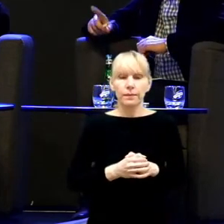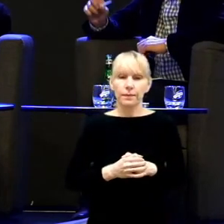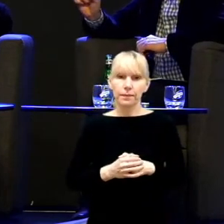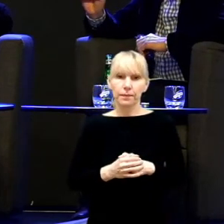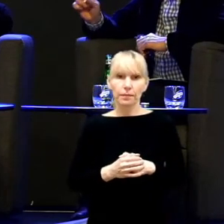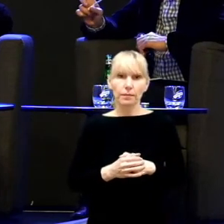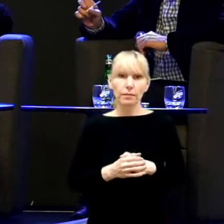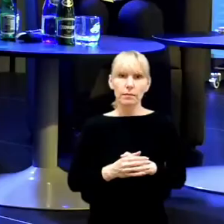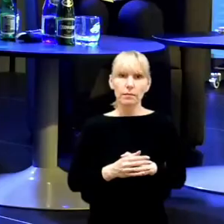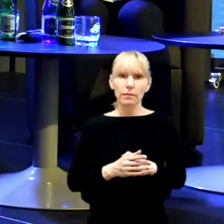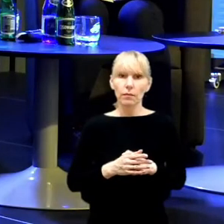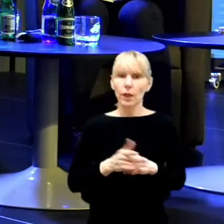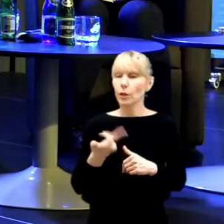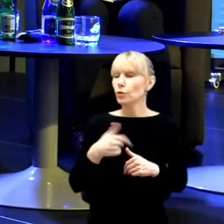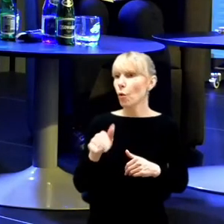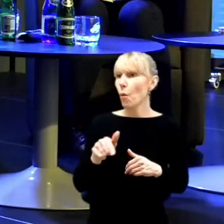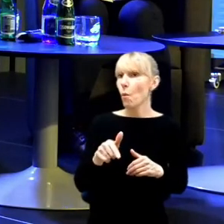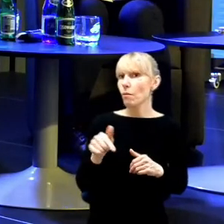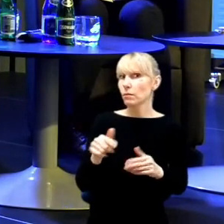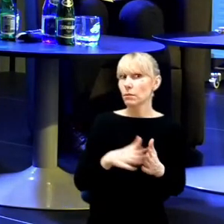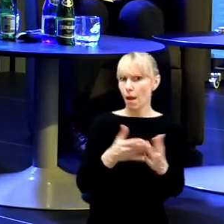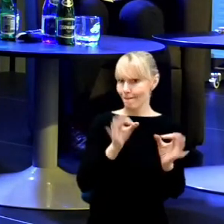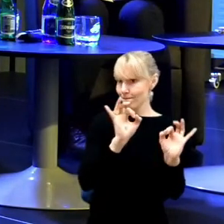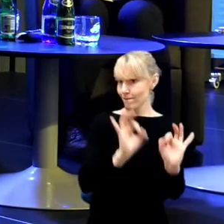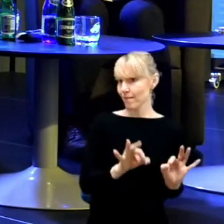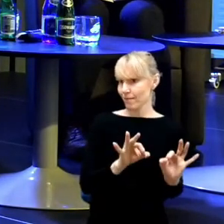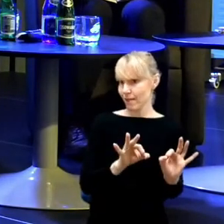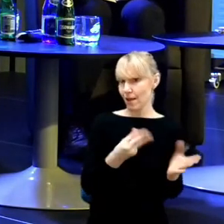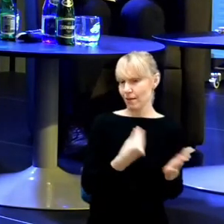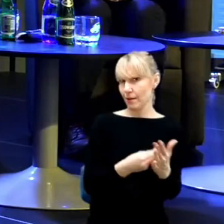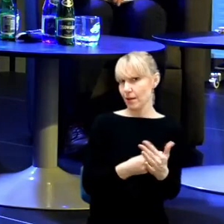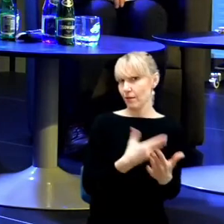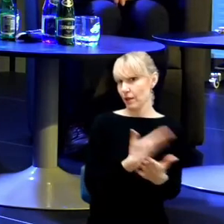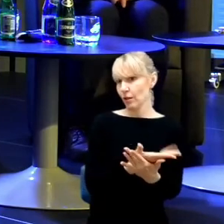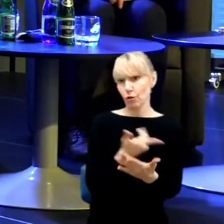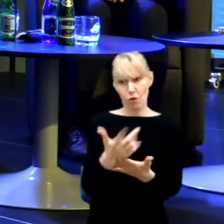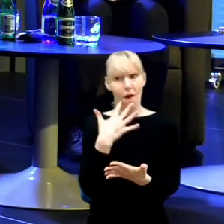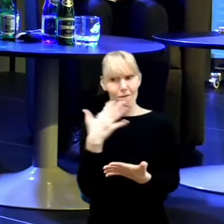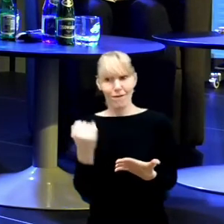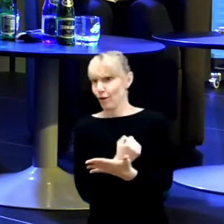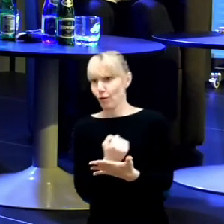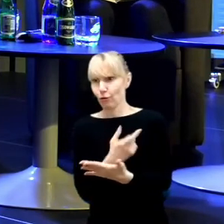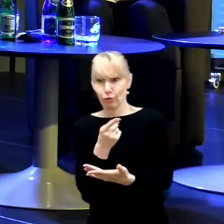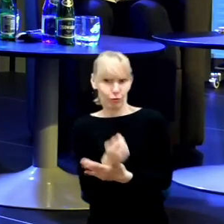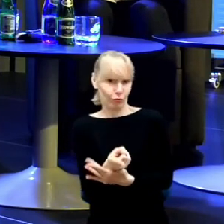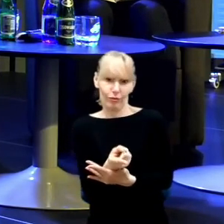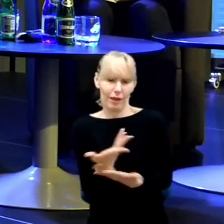że winny jest inwestor, który wykorzystuje sytuację? Nie. To są regulacje, któreśmy przyjęli w tym kraju.